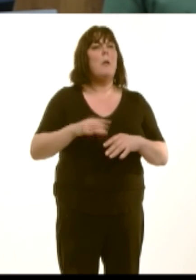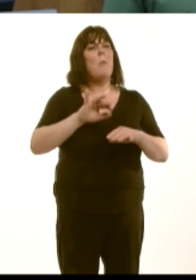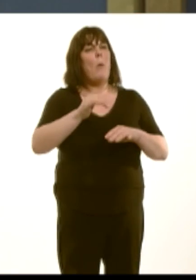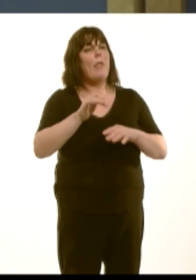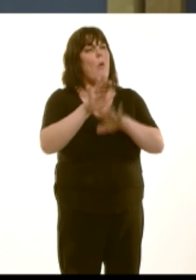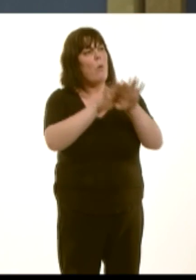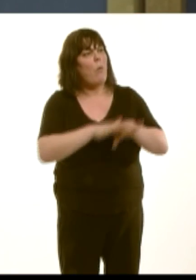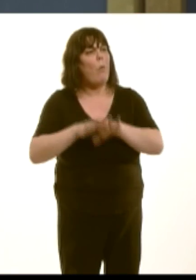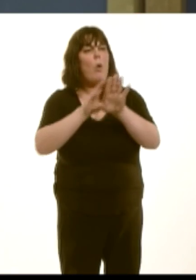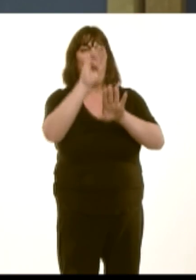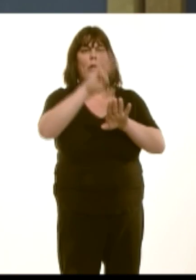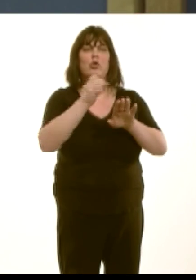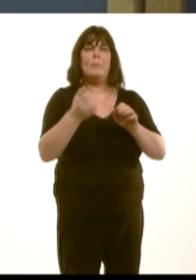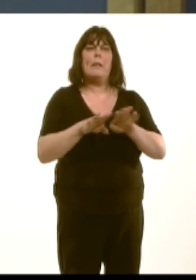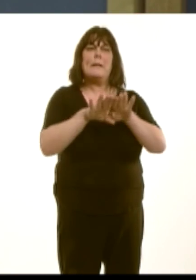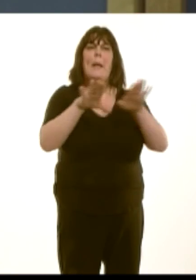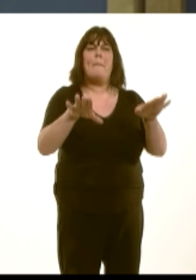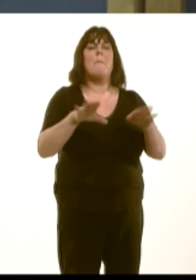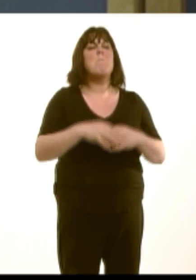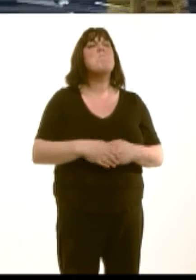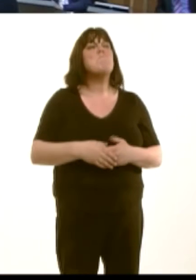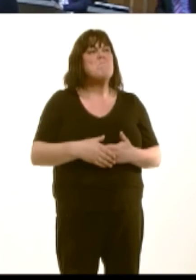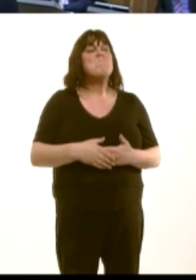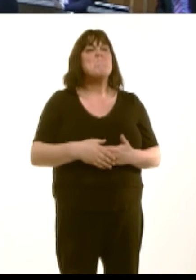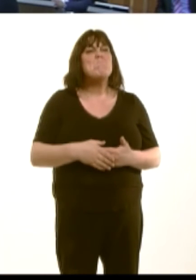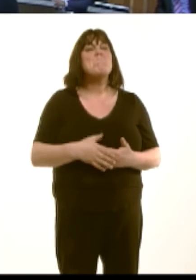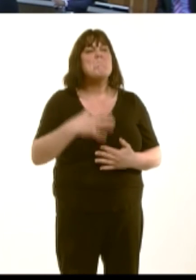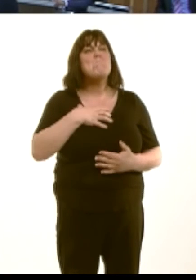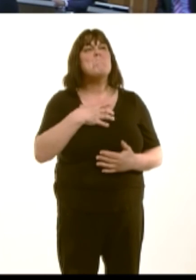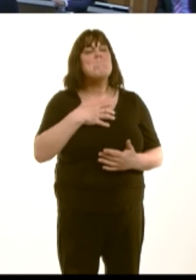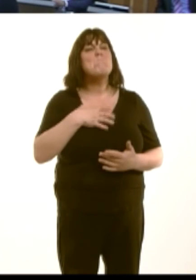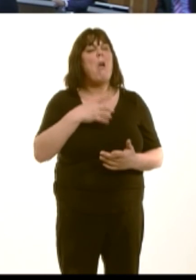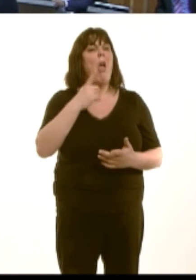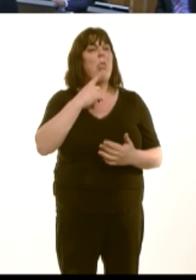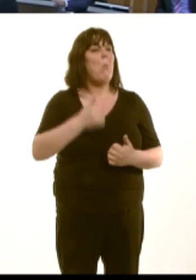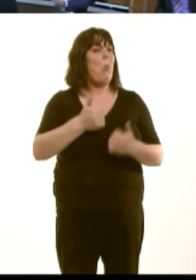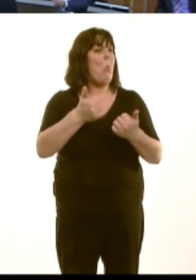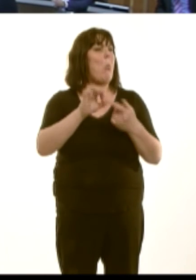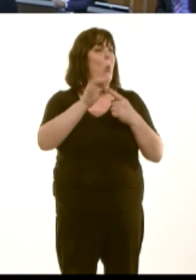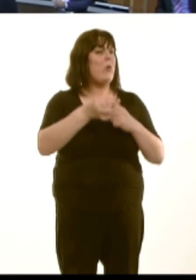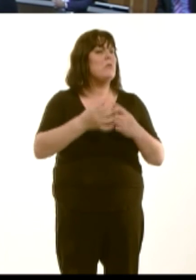ei fod yn rhywbeth y maeír Gweinidog yn ei ystyried ar hyn o bryd, wrth ystyried y system